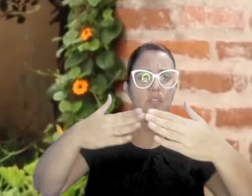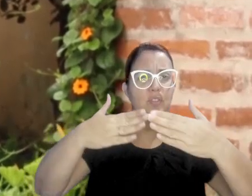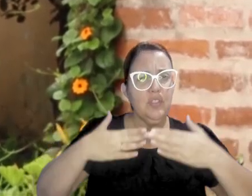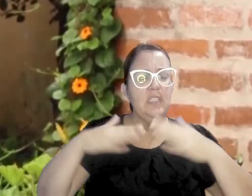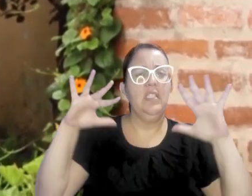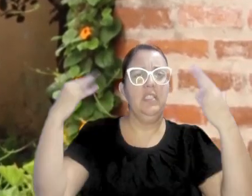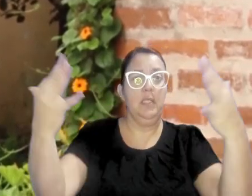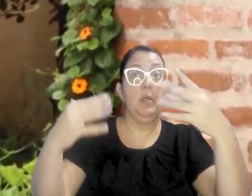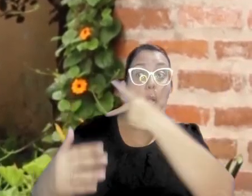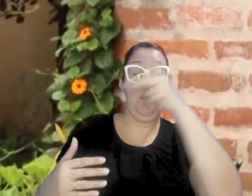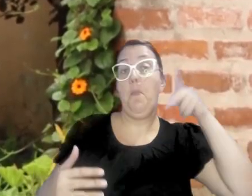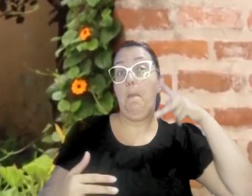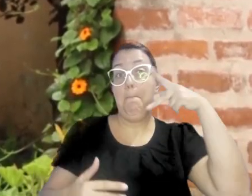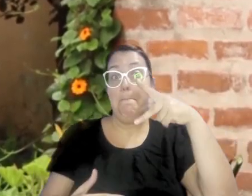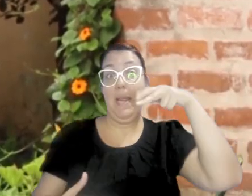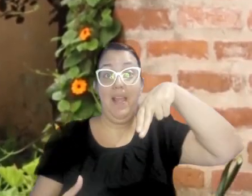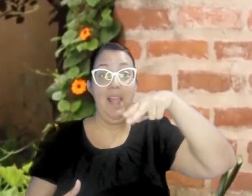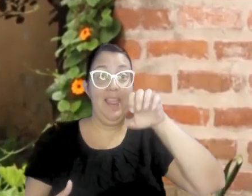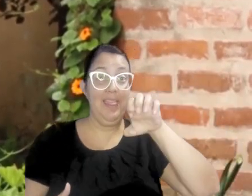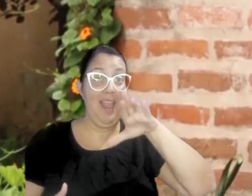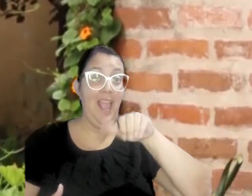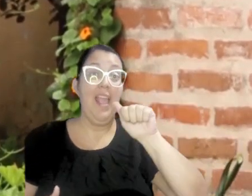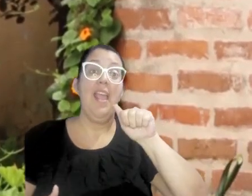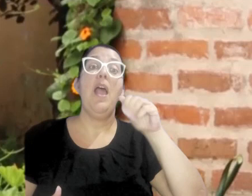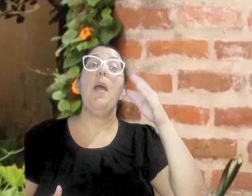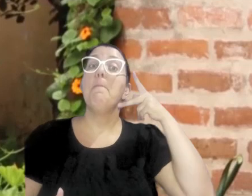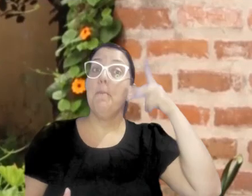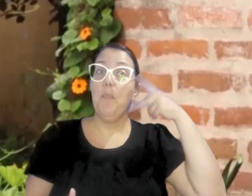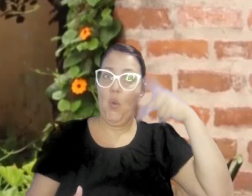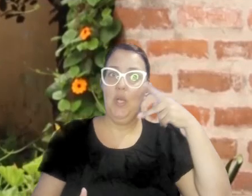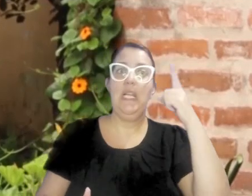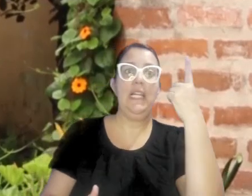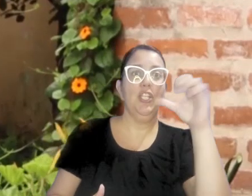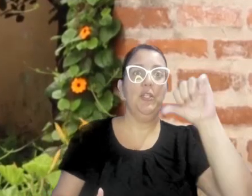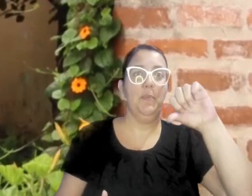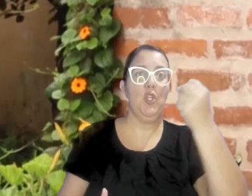que está previsto pela Política Nacional de Meio Ambiente de 1981,